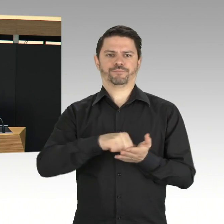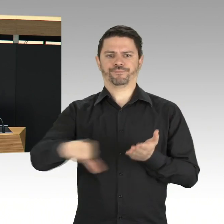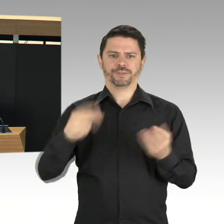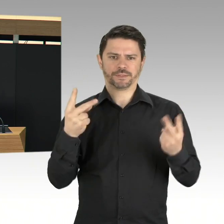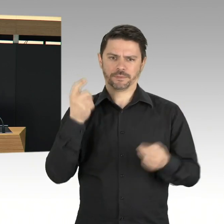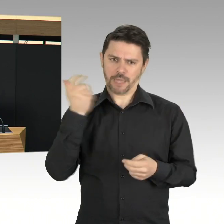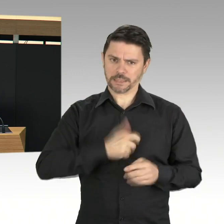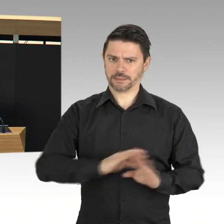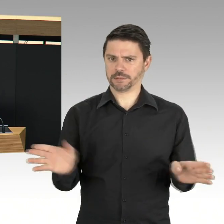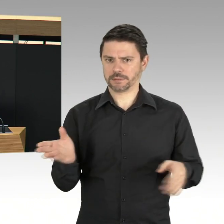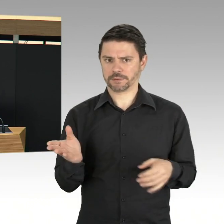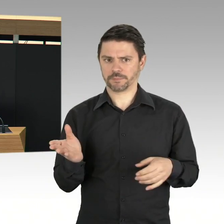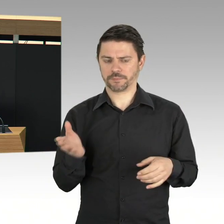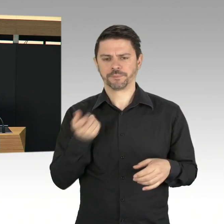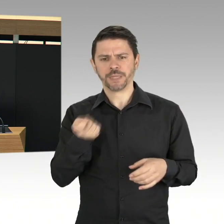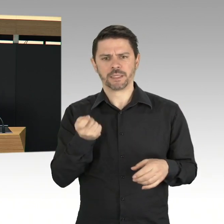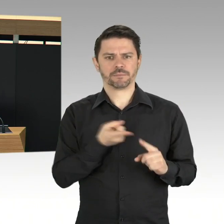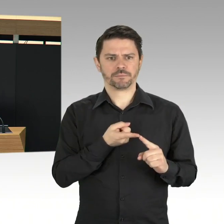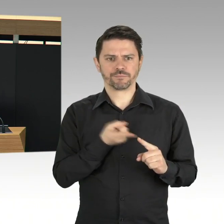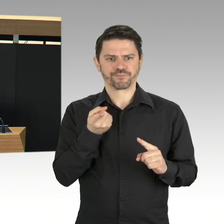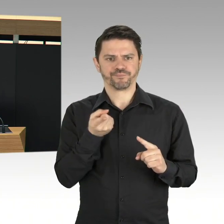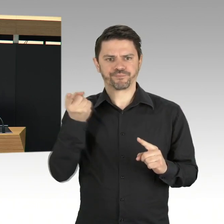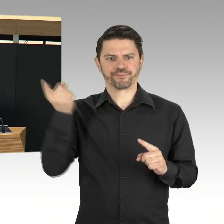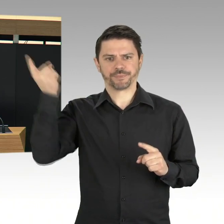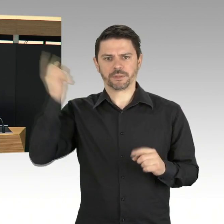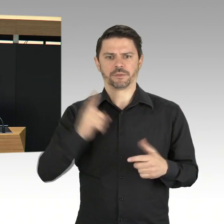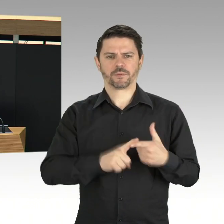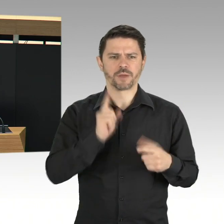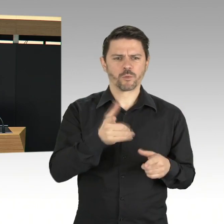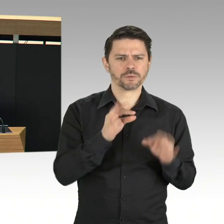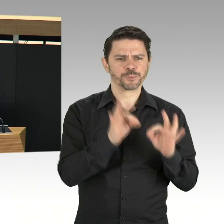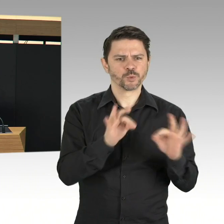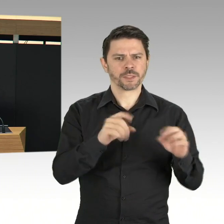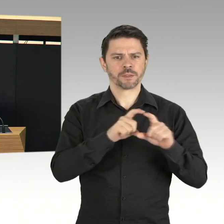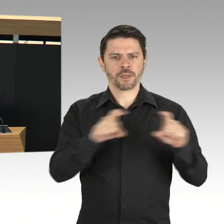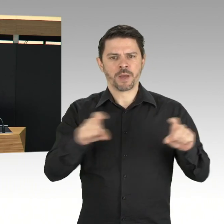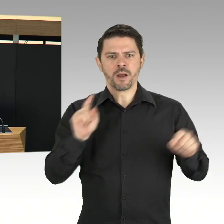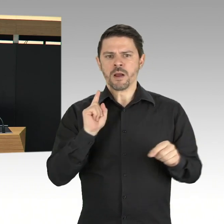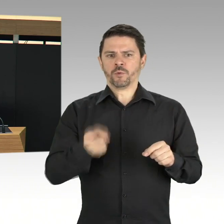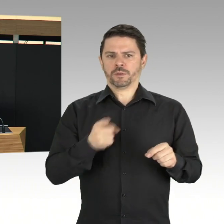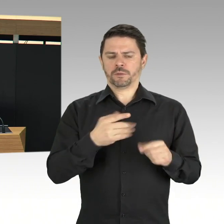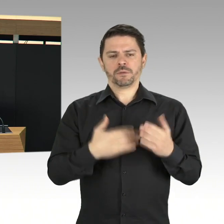Kaltmieten die 18-Euro-Marke erreichen, dann ist das kein Zeichen für Prosperität oder Attraktivität,